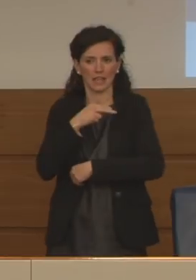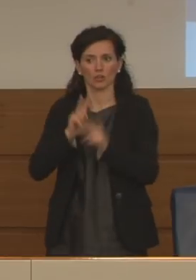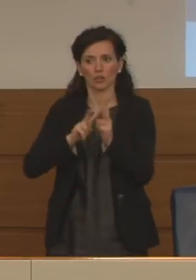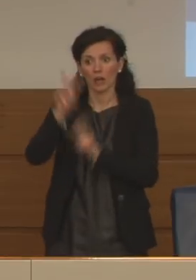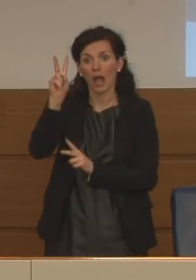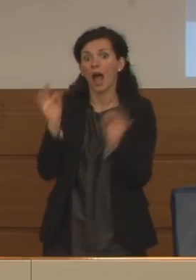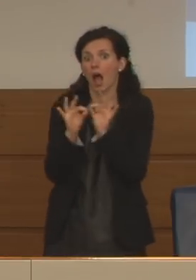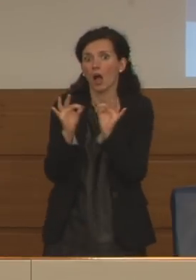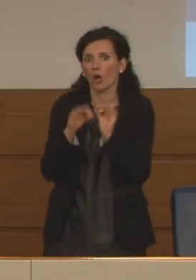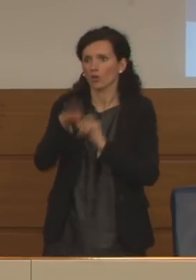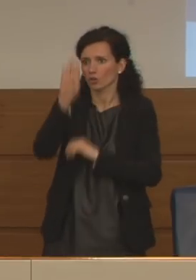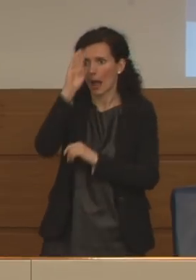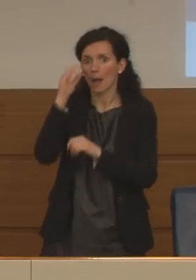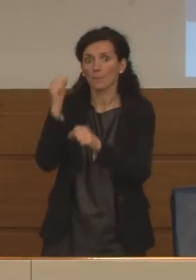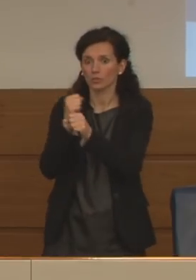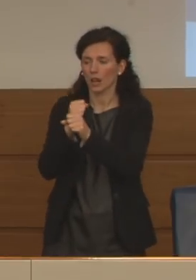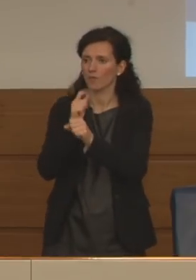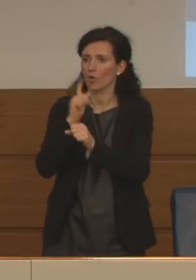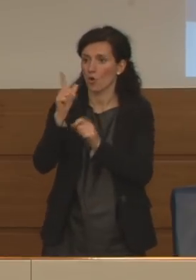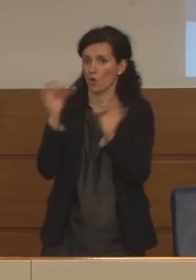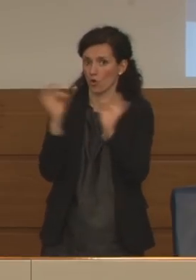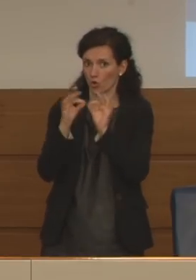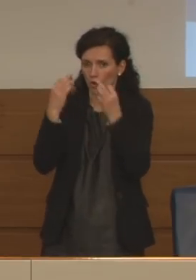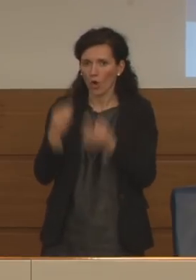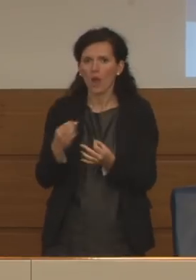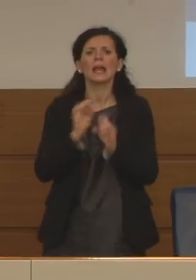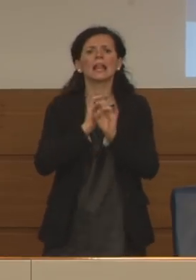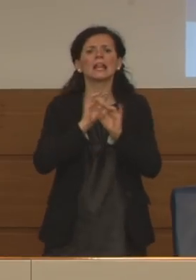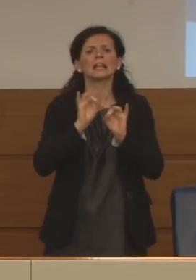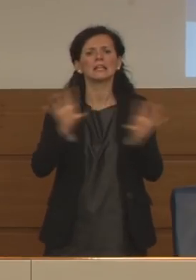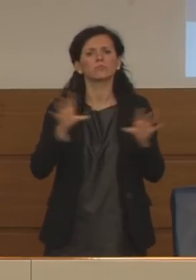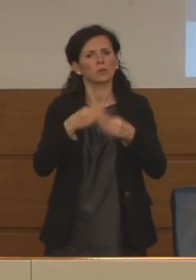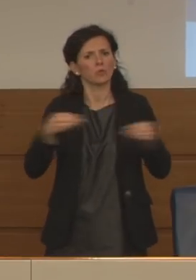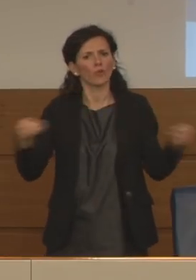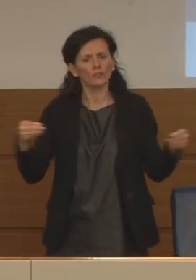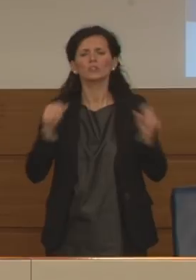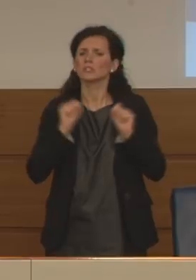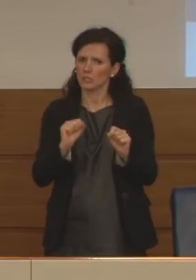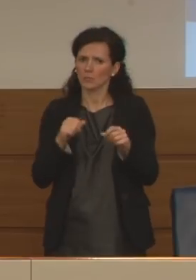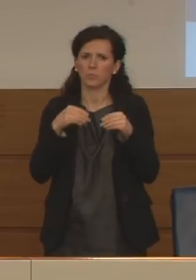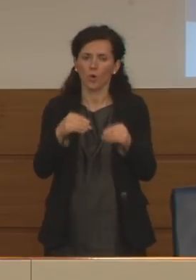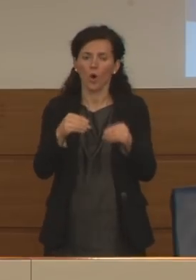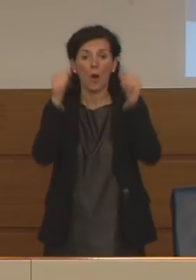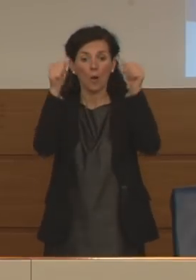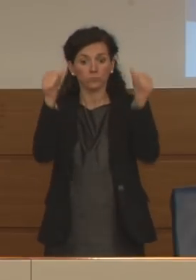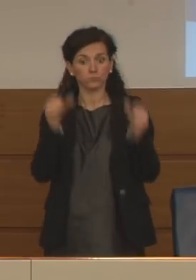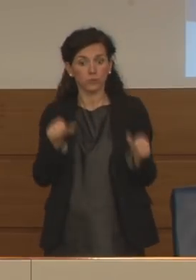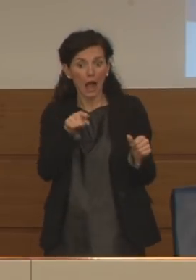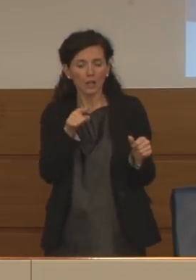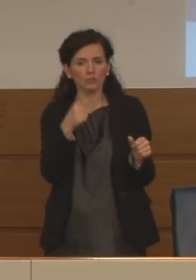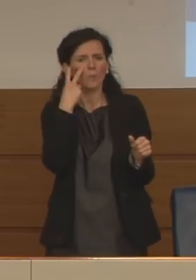lavoro, i liberi professionisti. Il bando prevede l'arruolamento di questi 300